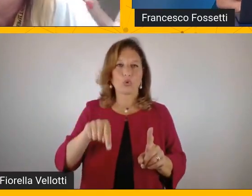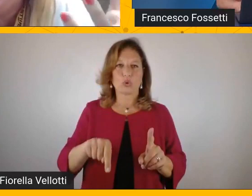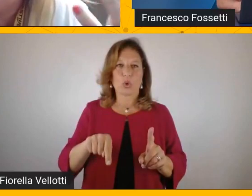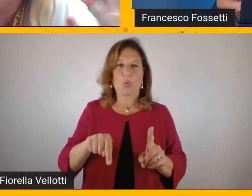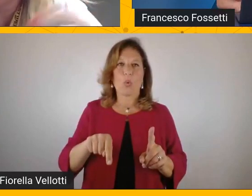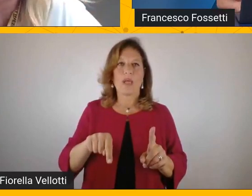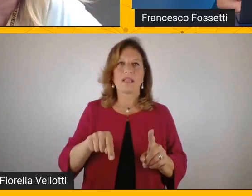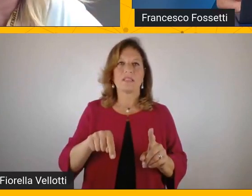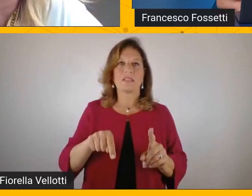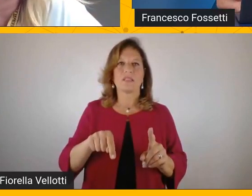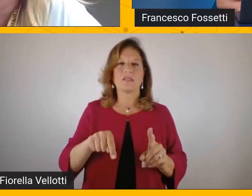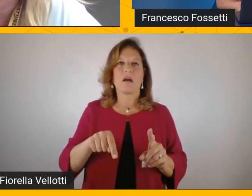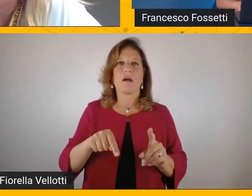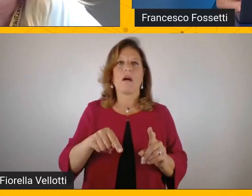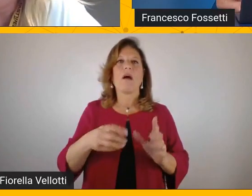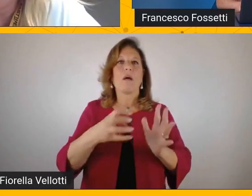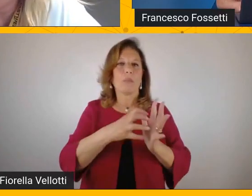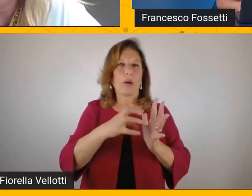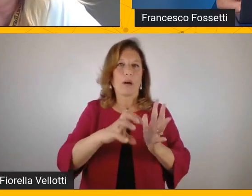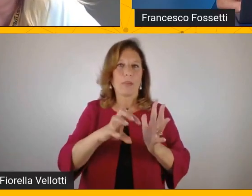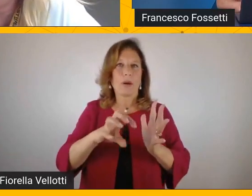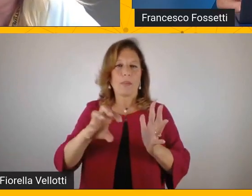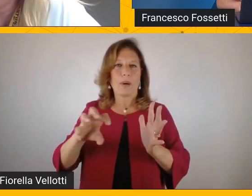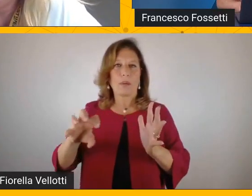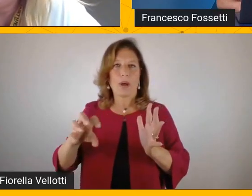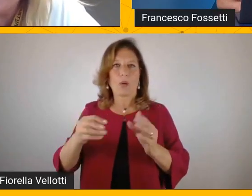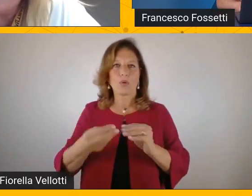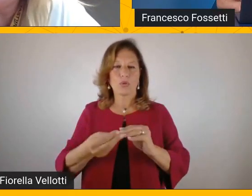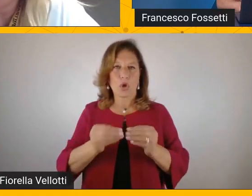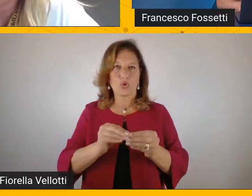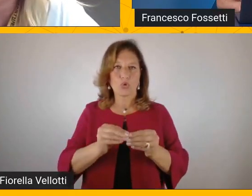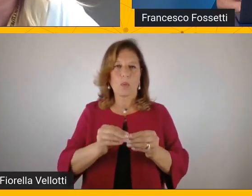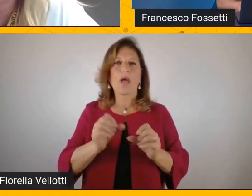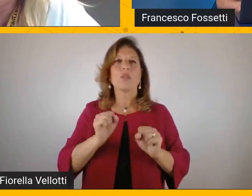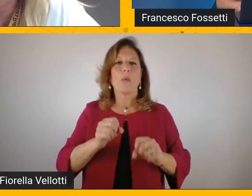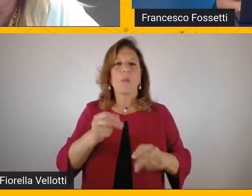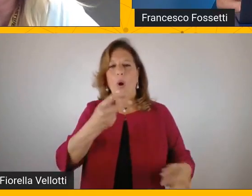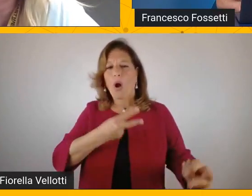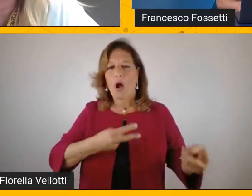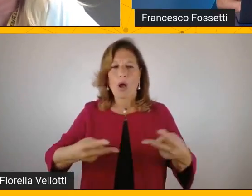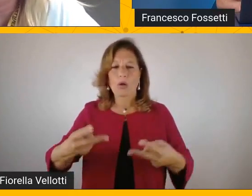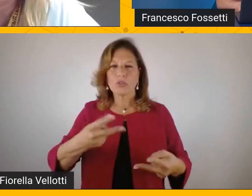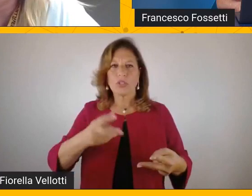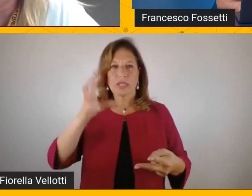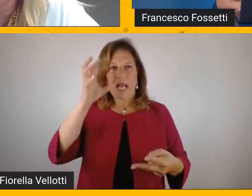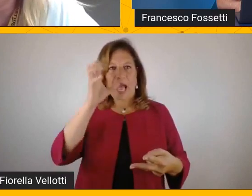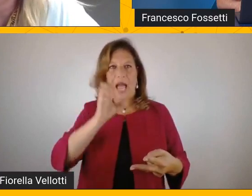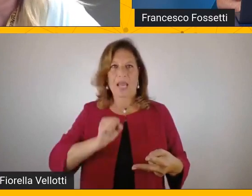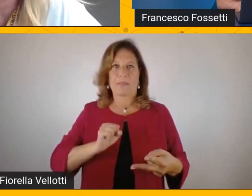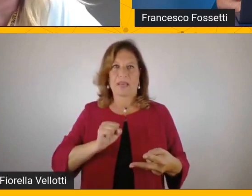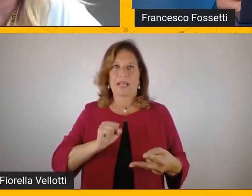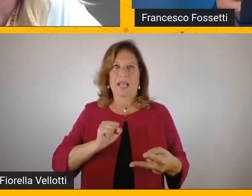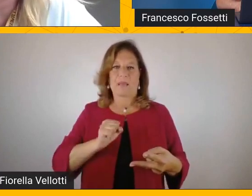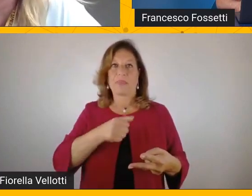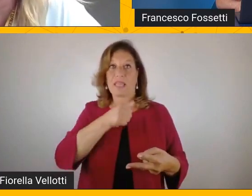questo questa questo strumento diciamo così ehm insomma